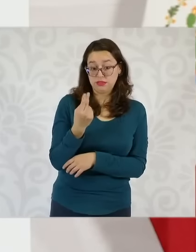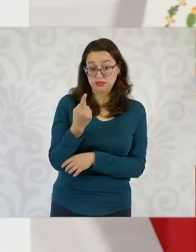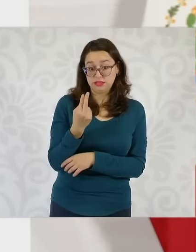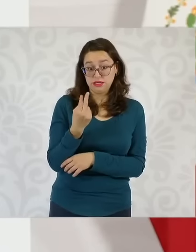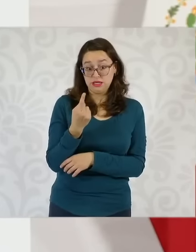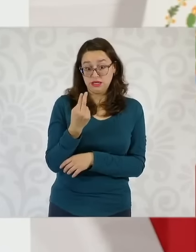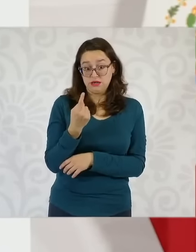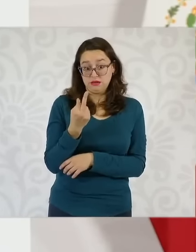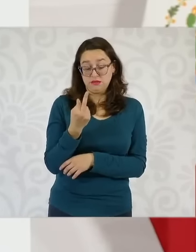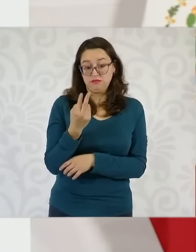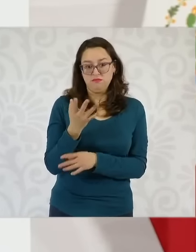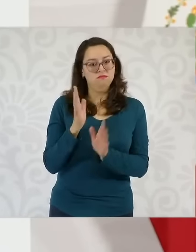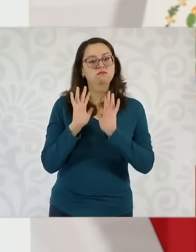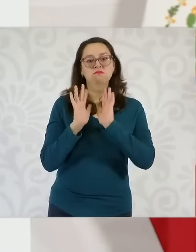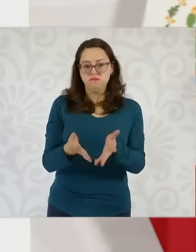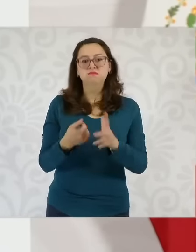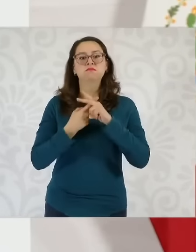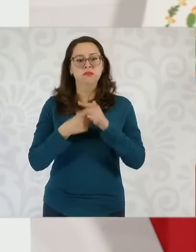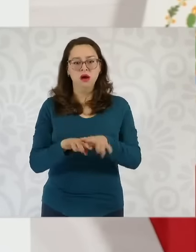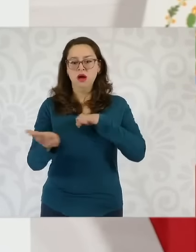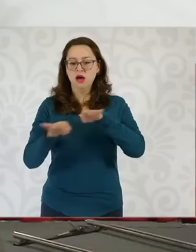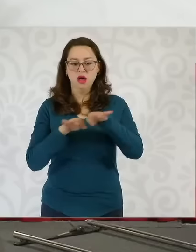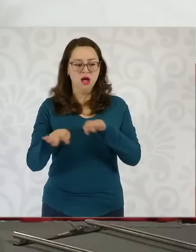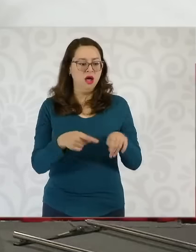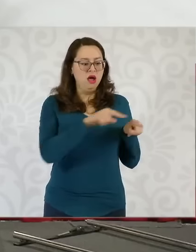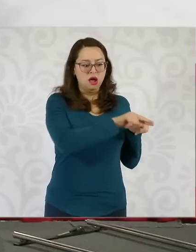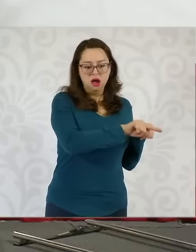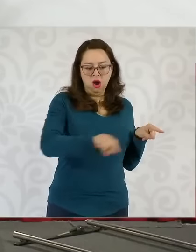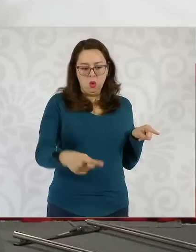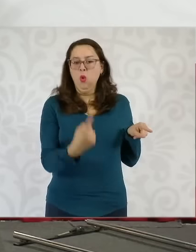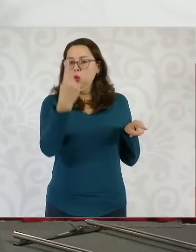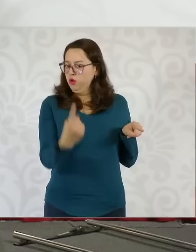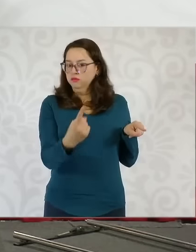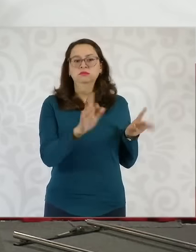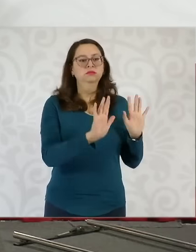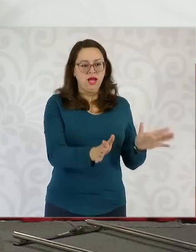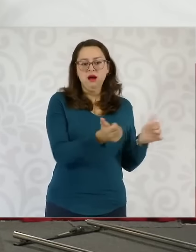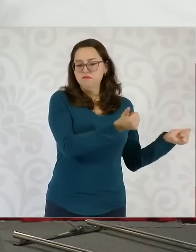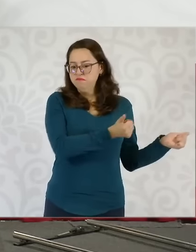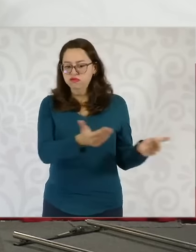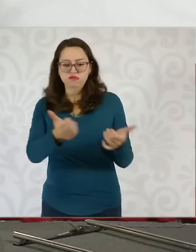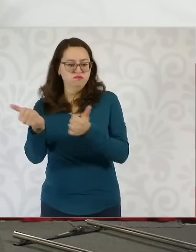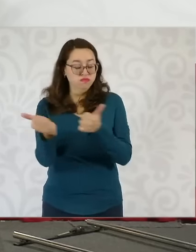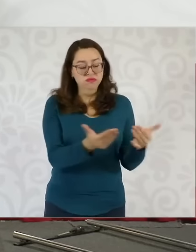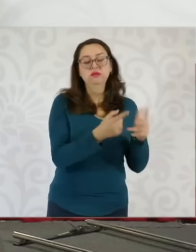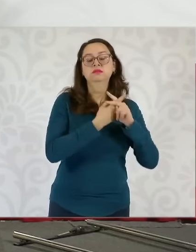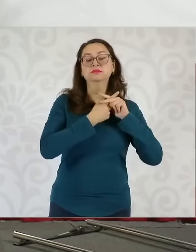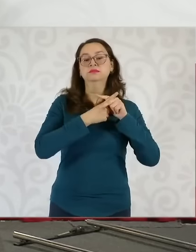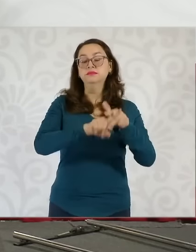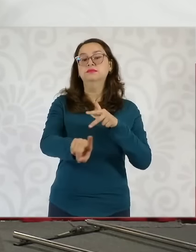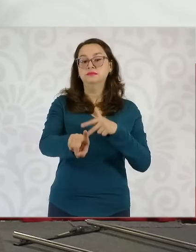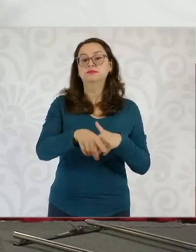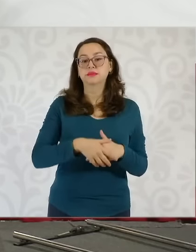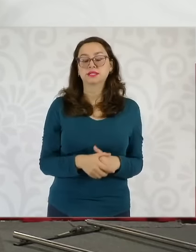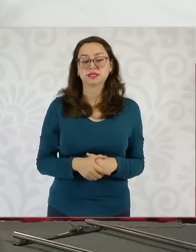eh poniendo en operación el tramo uno hasta Tonalá para comenzar este eh con el uso de la vía ferria